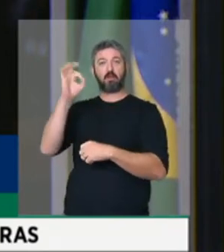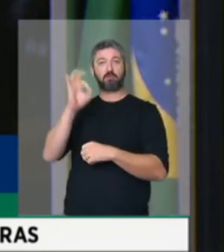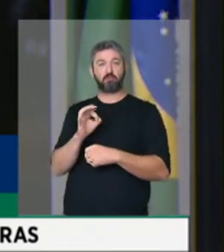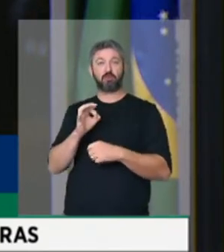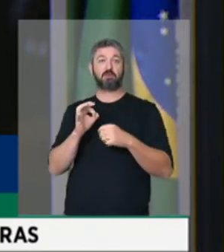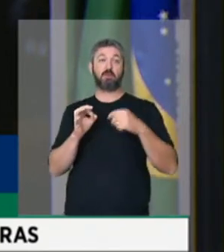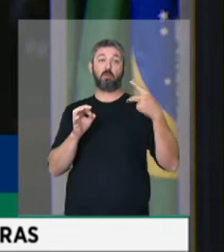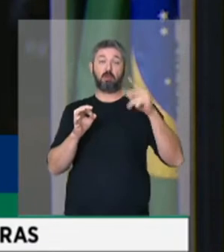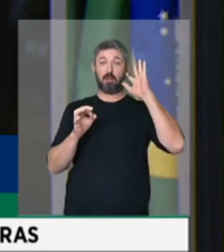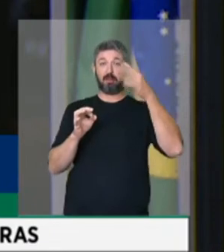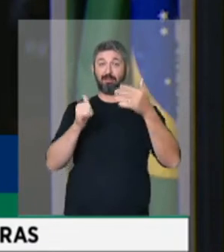DONO. A ELETROBRAS TERÁ45% DO CAPITAL DESSA EMPRESA. MAS NA